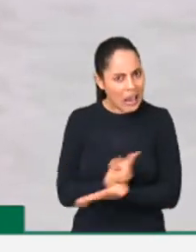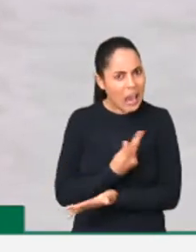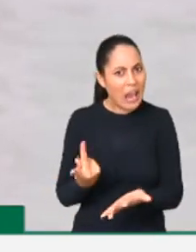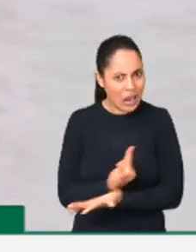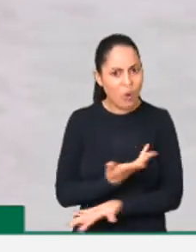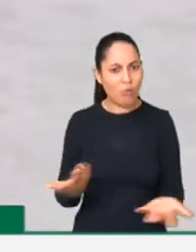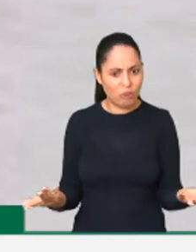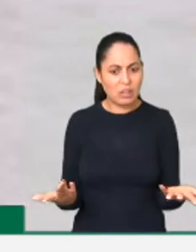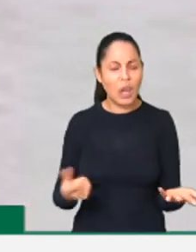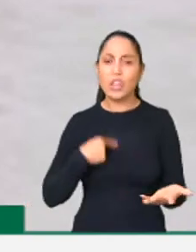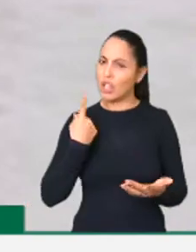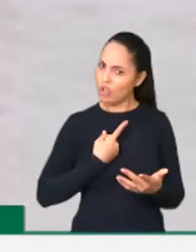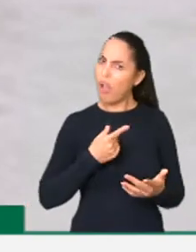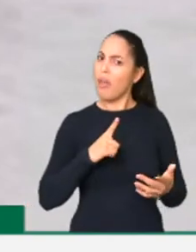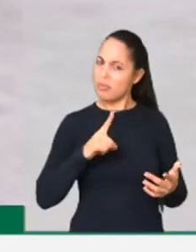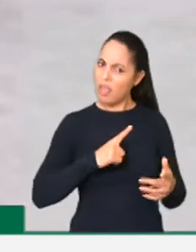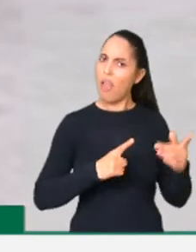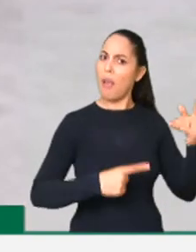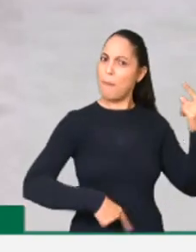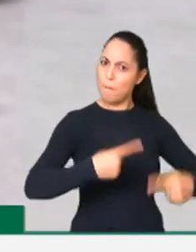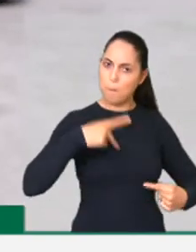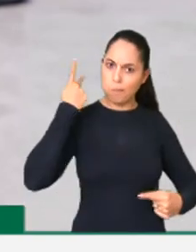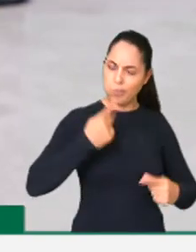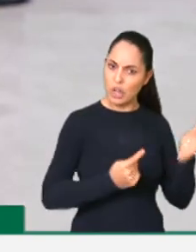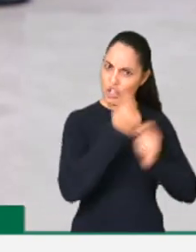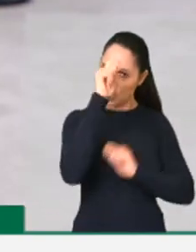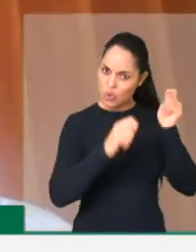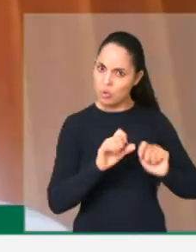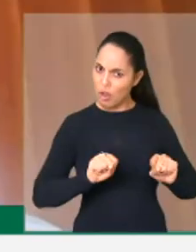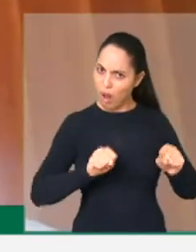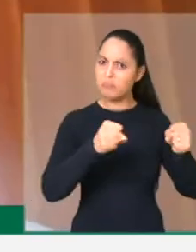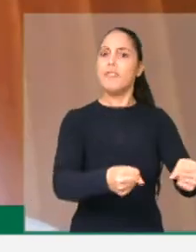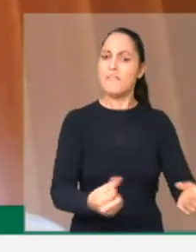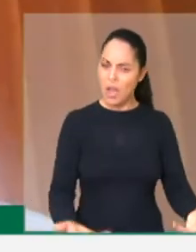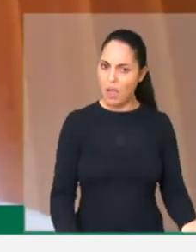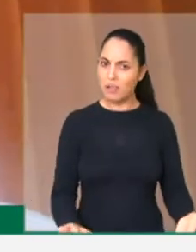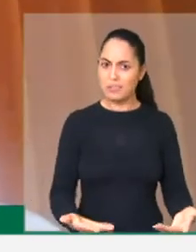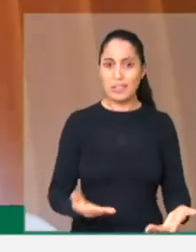AUXÍLIO EMERGENCIAL QUE DEVE SER DE VALOR TOTALMENTE DIFERENCIADO NESTE QUE O GOVERNO ACABA DE CONCEDER,